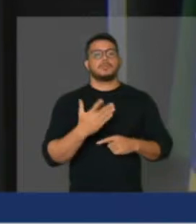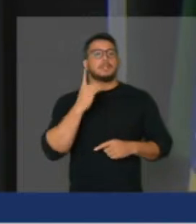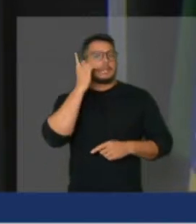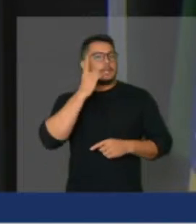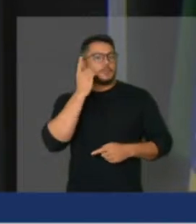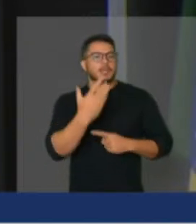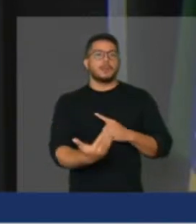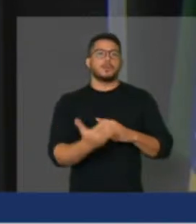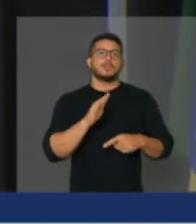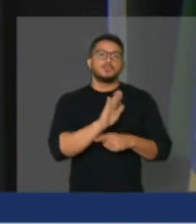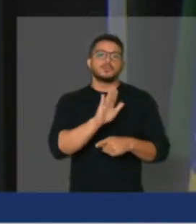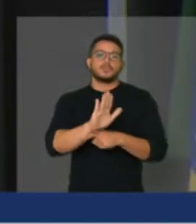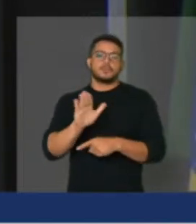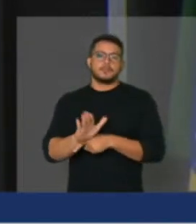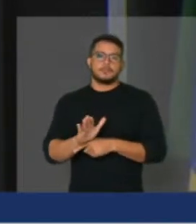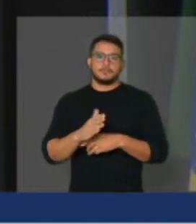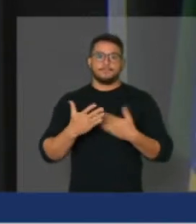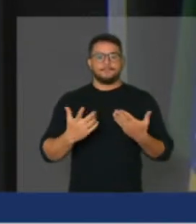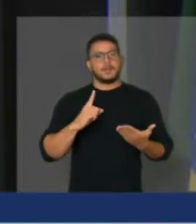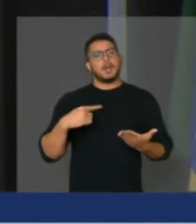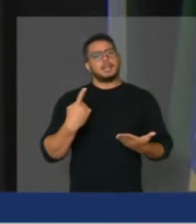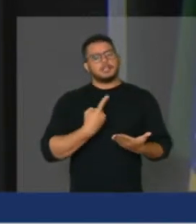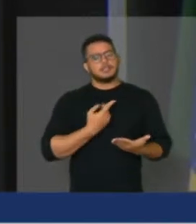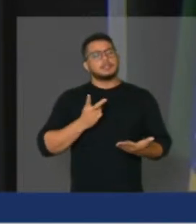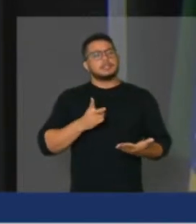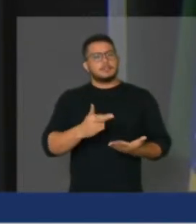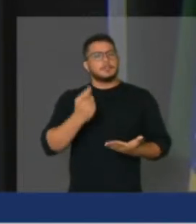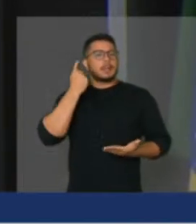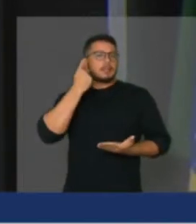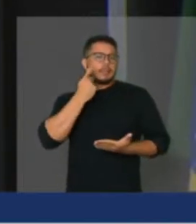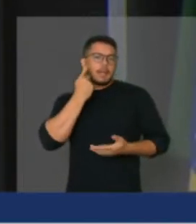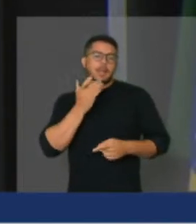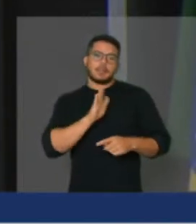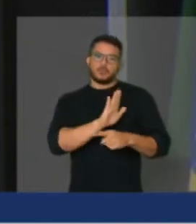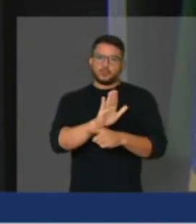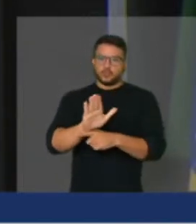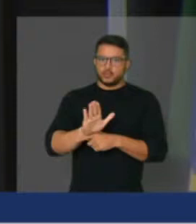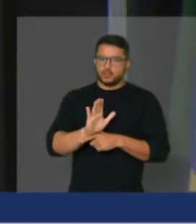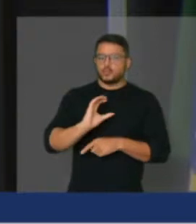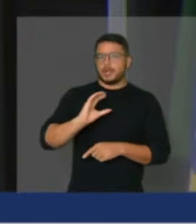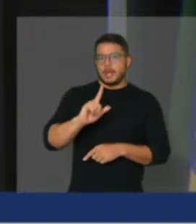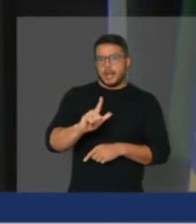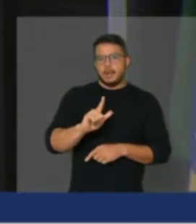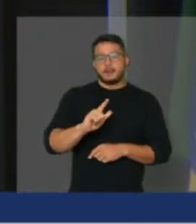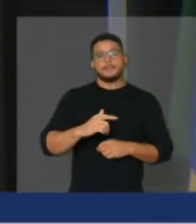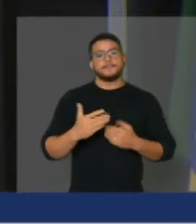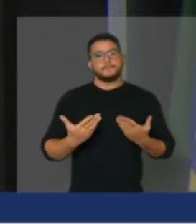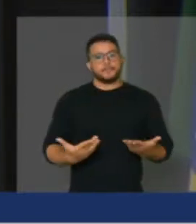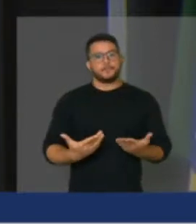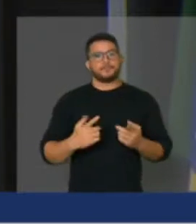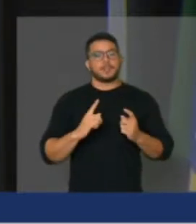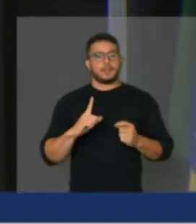FAZEMOS ISSO COM MUITA HONRA PARA QUE ELES POSSAM DAR UMA QUALIDADE DE VIDA MELHOR. APROVEITAR E... JÁ